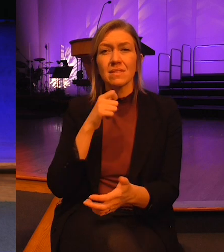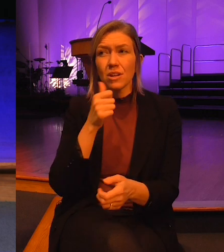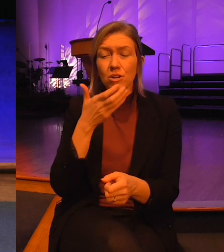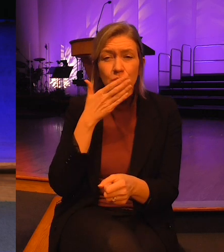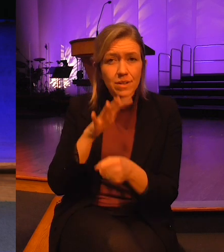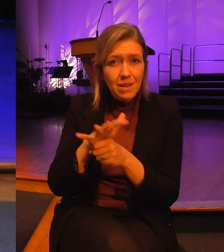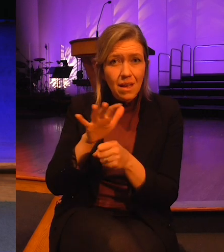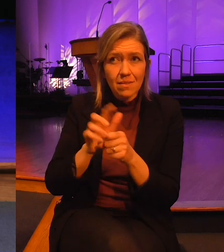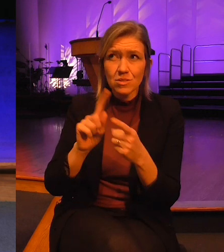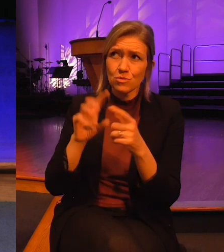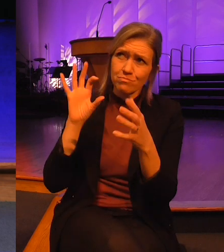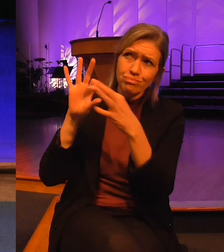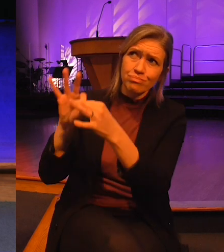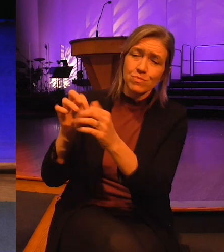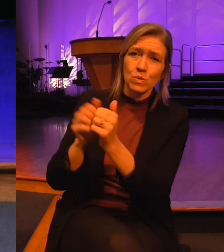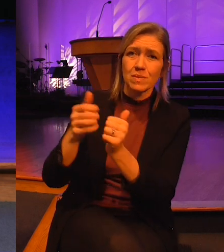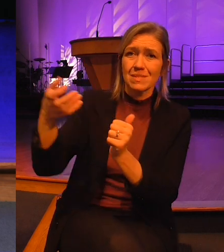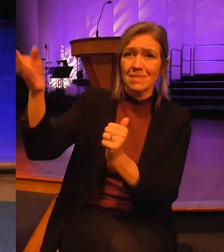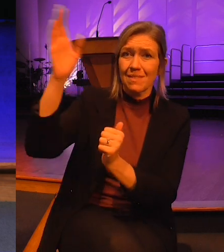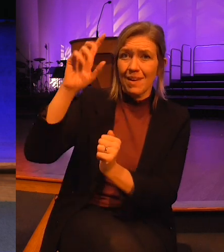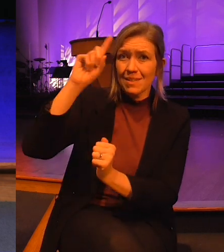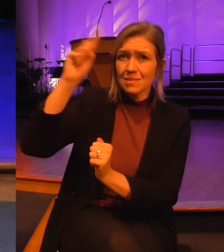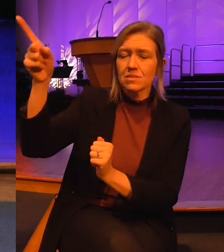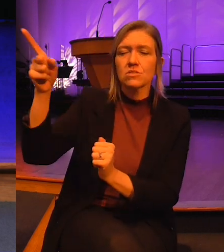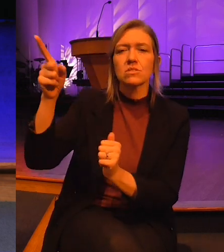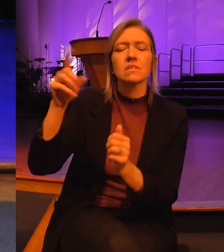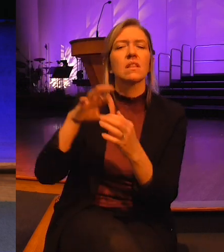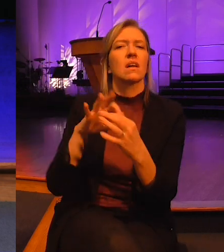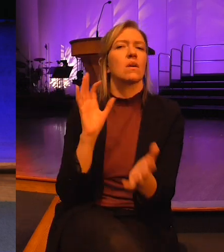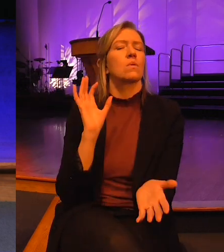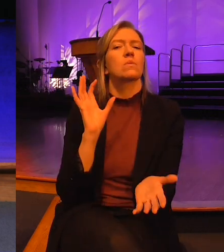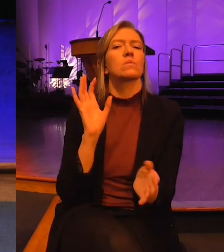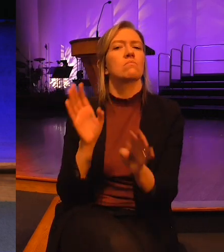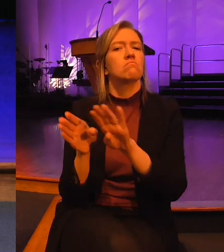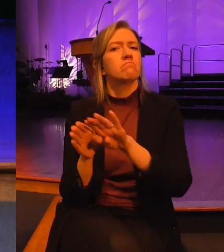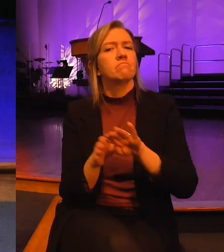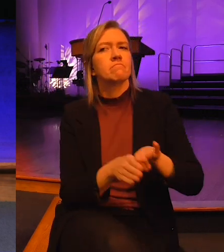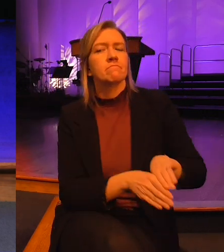simplemente invítanos. dejar eso pasar ahora que pasamos a este tema del